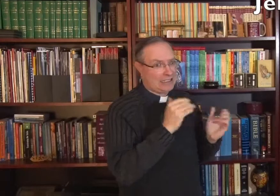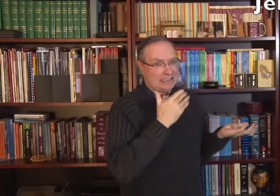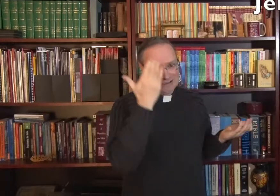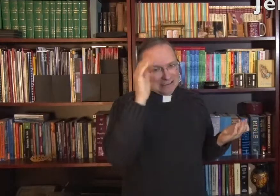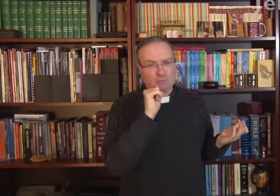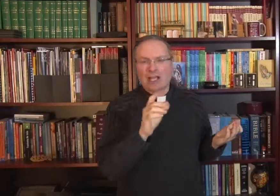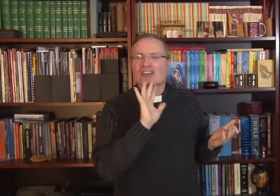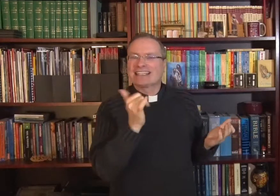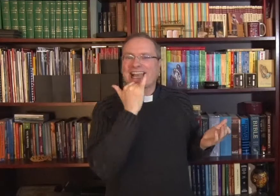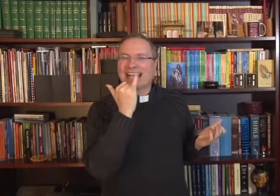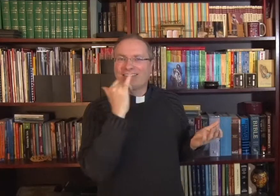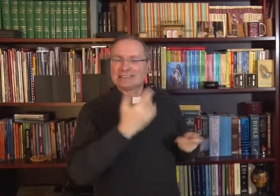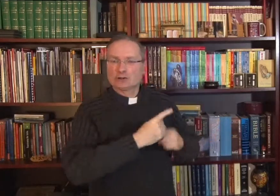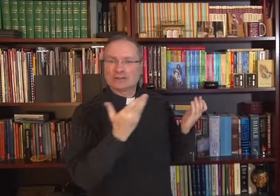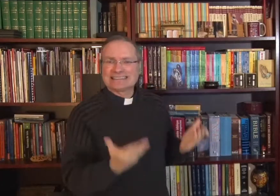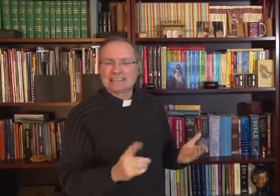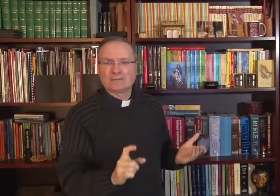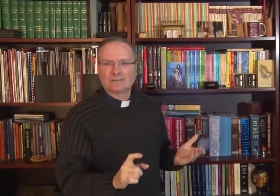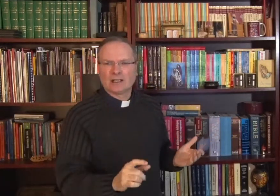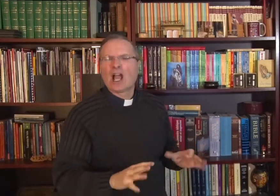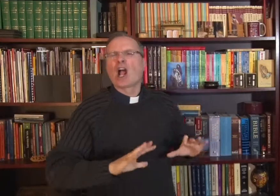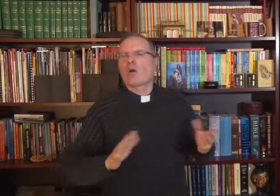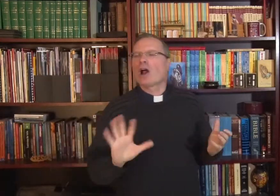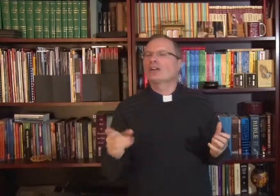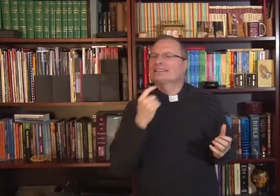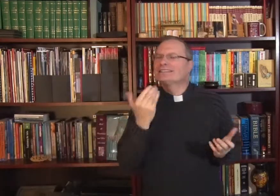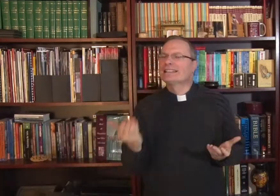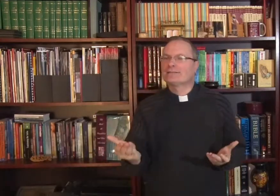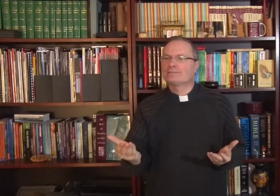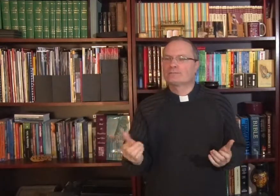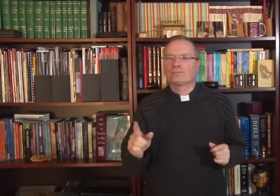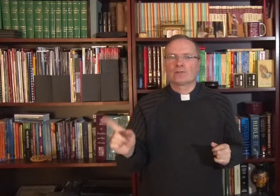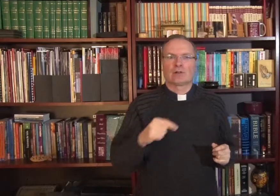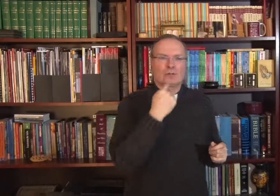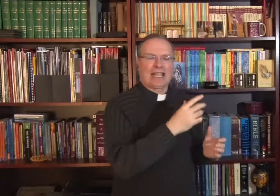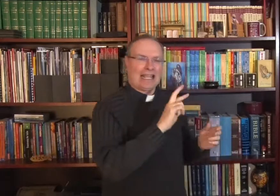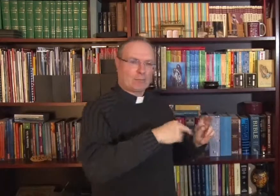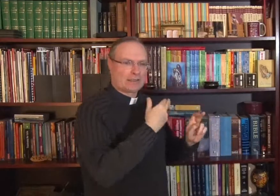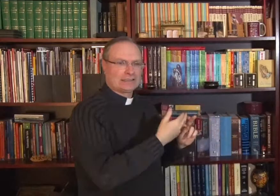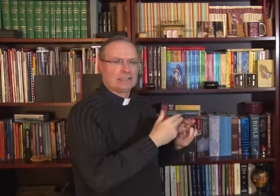qui ne sache pas ce qui y est arrivé ces jours-ci?» «Quoi?» leur dit-il. Ils lui répondirent: